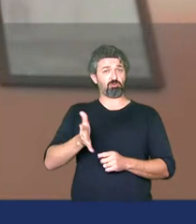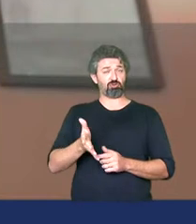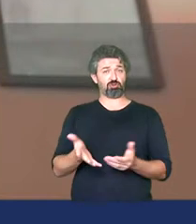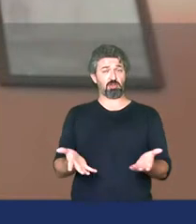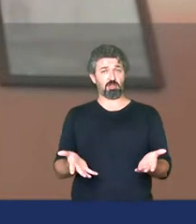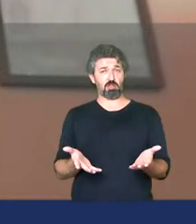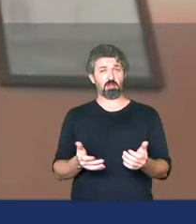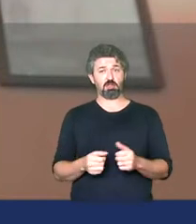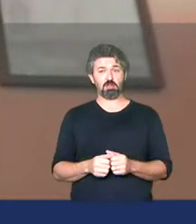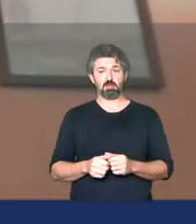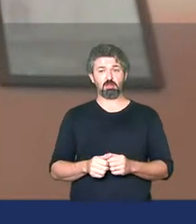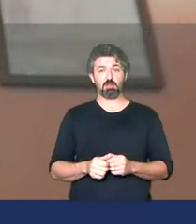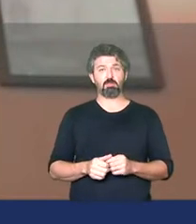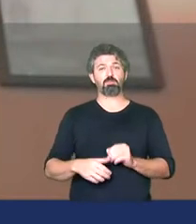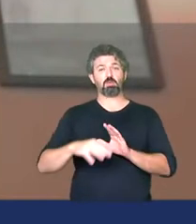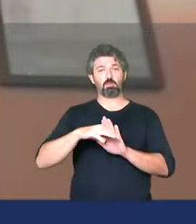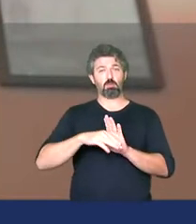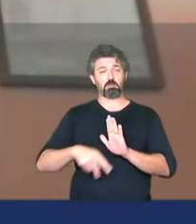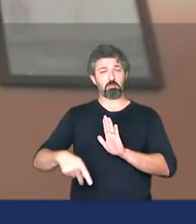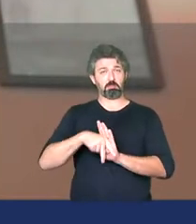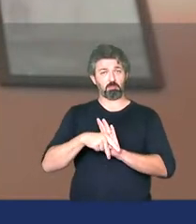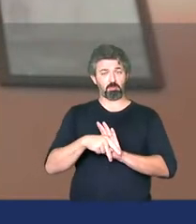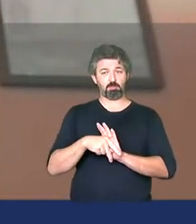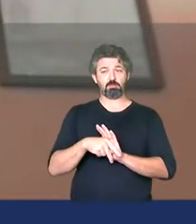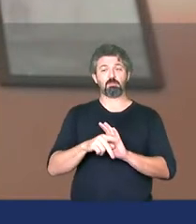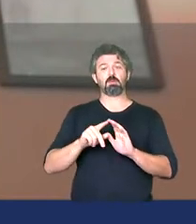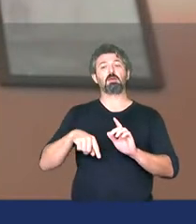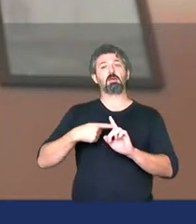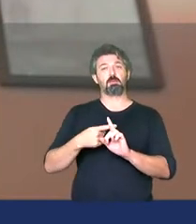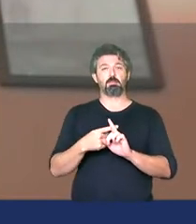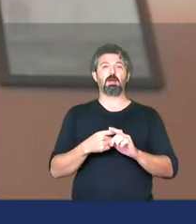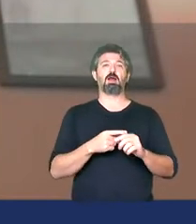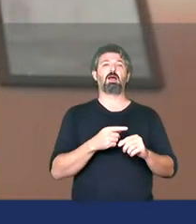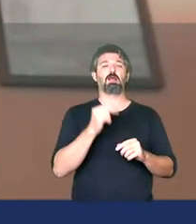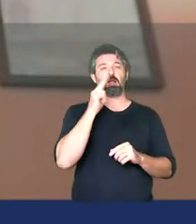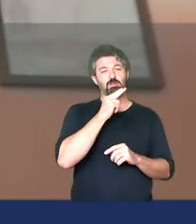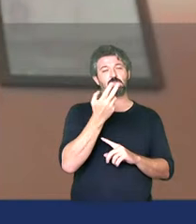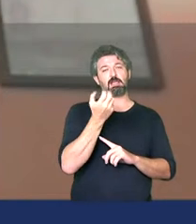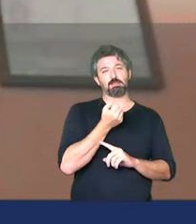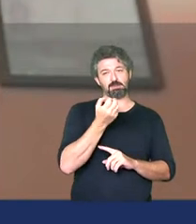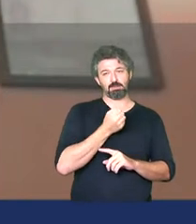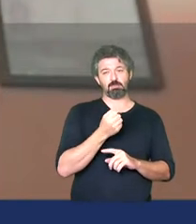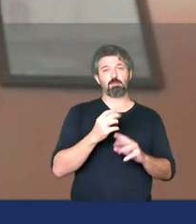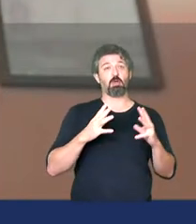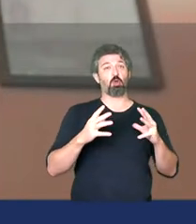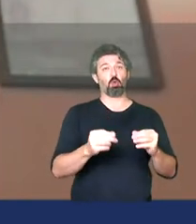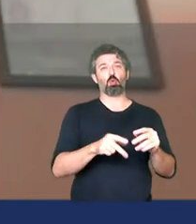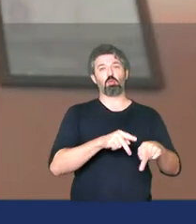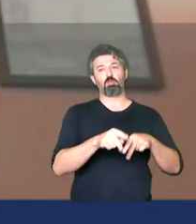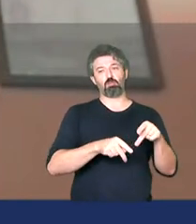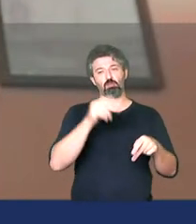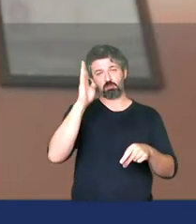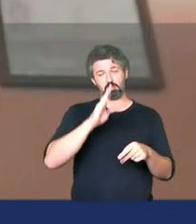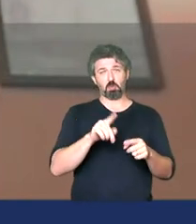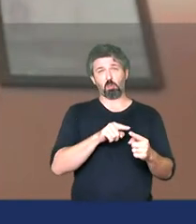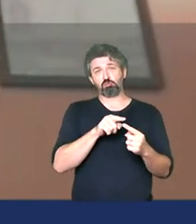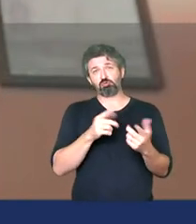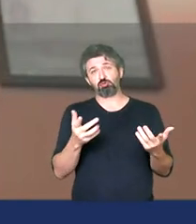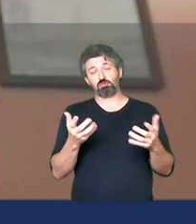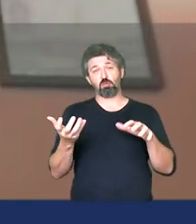SETOR DA CULTURA. QUE JÁ SE BENEFICIOU DE TER UM PROGRAMA PRÓPRIO, ALÉM DO PROGRAMA DO AUXÍLIO EMERGENCIAL PARA TODOS OS BRASILEIROS. POR